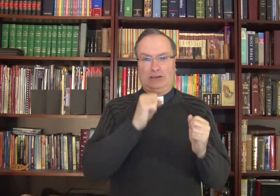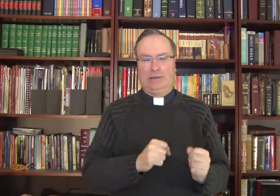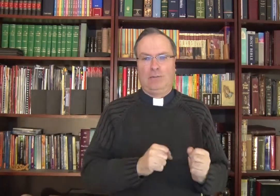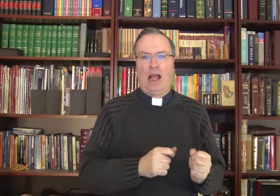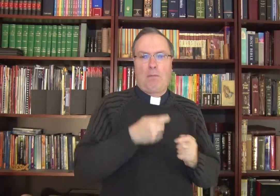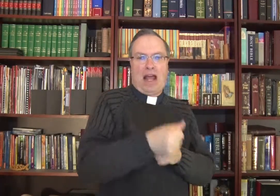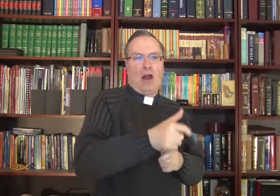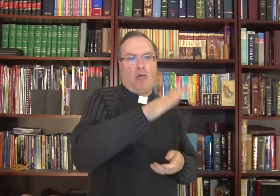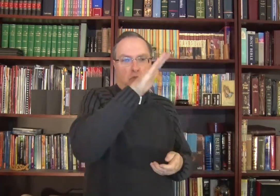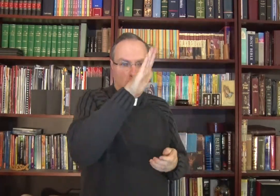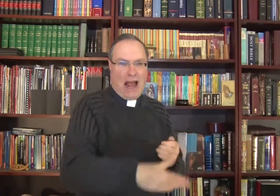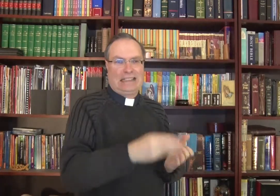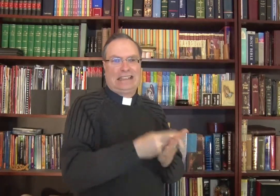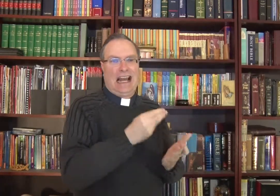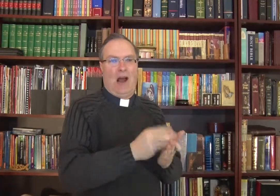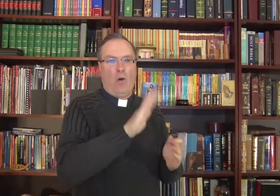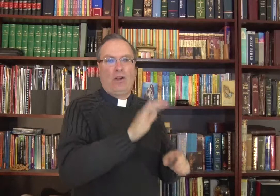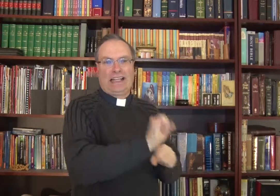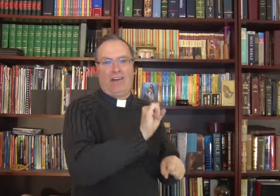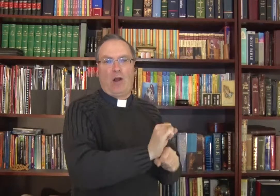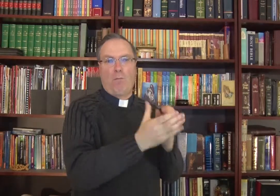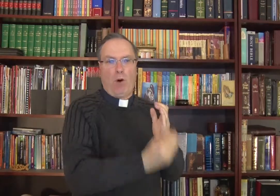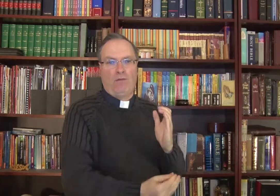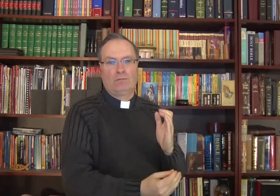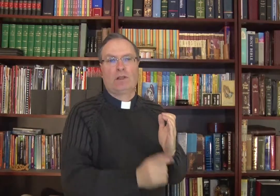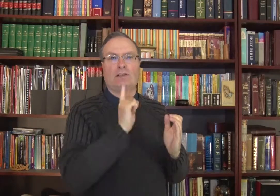en payant le plus bas salaire aux travailleurs pauvres,